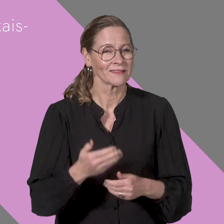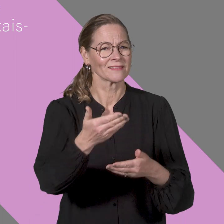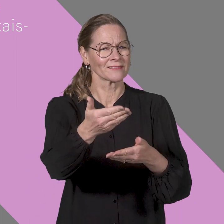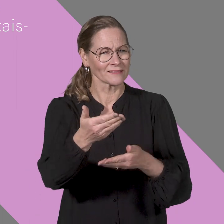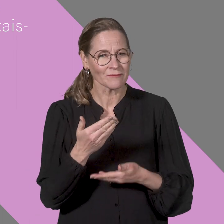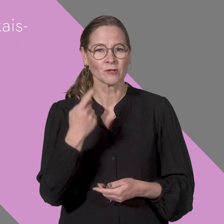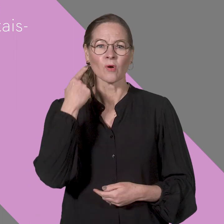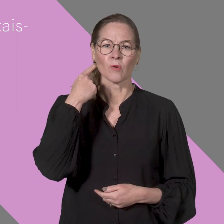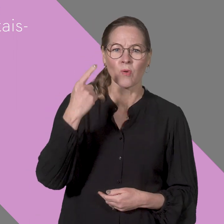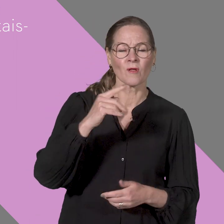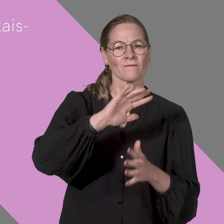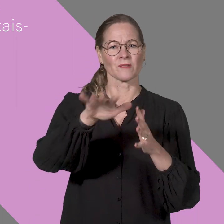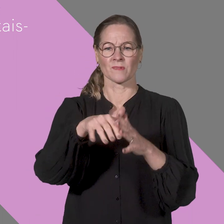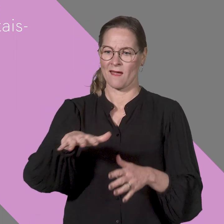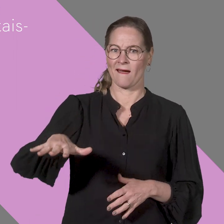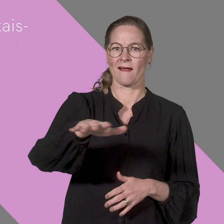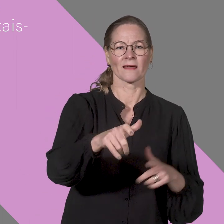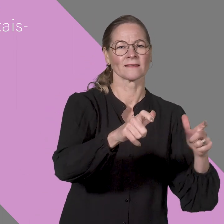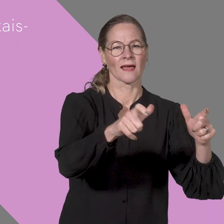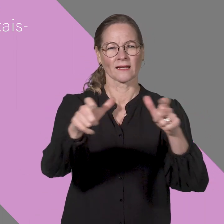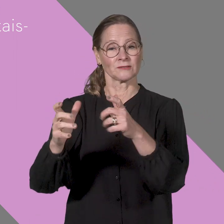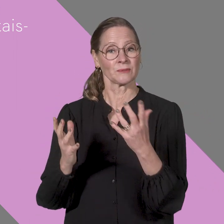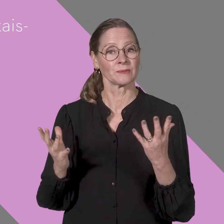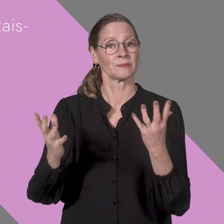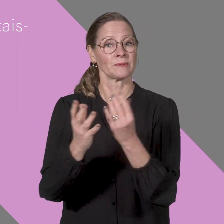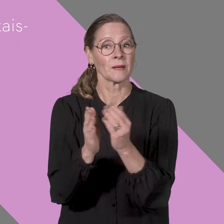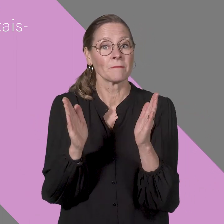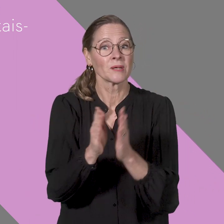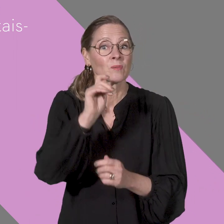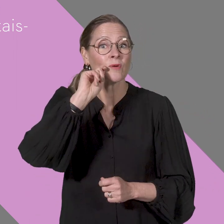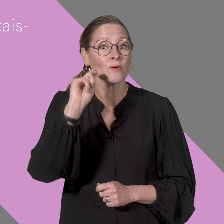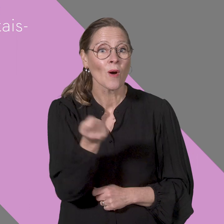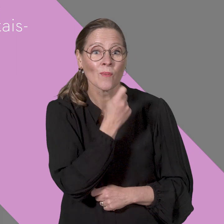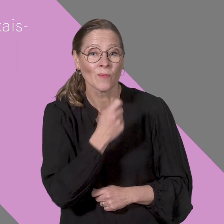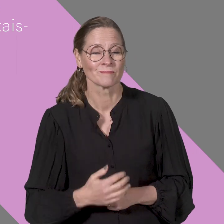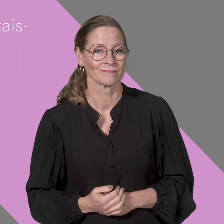Tervetuloa kuulo- ja viittomakielialan järjestöjen yhteisiin pikkujouluihin!